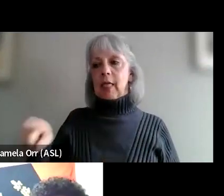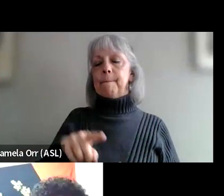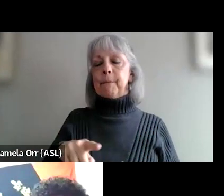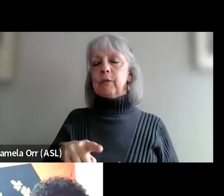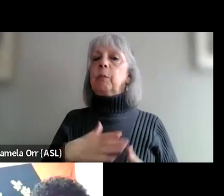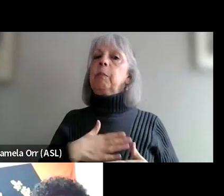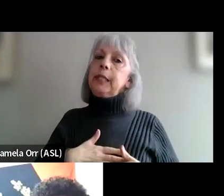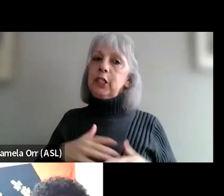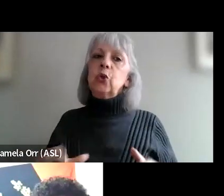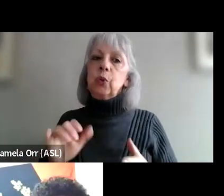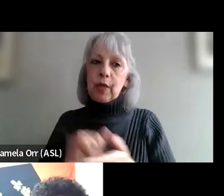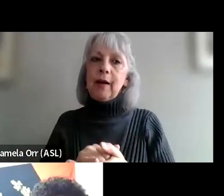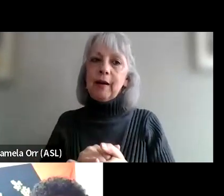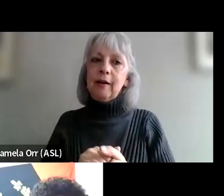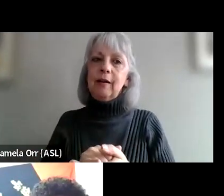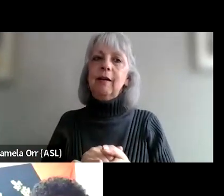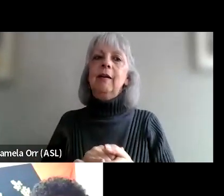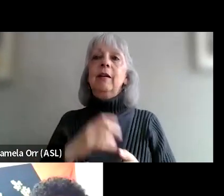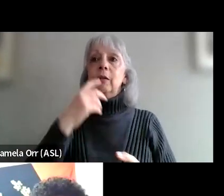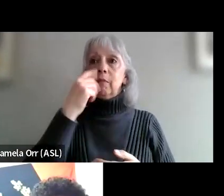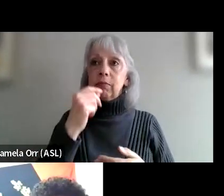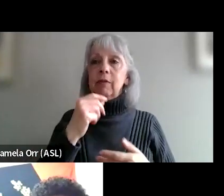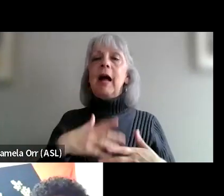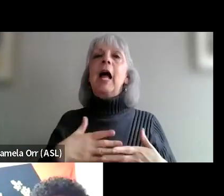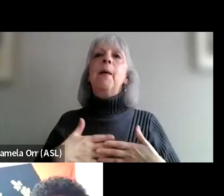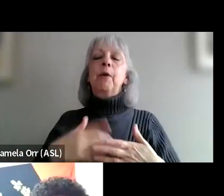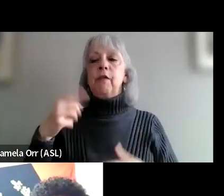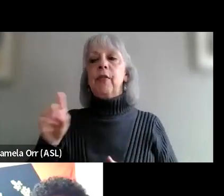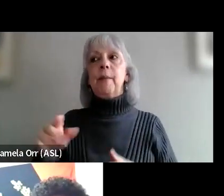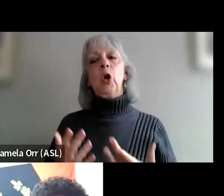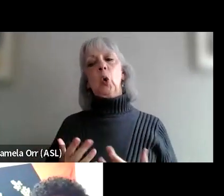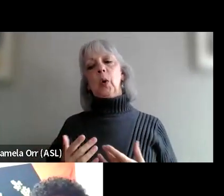Denle naloxona y respiren por ellos. Esperen un par de minutos.